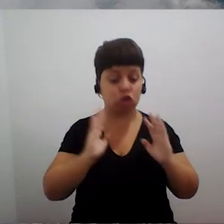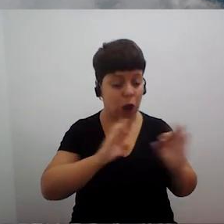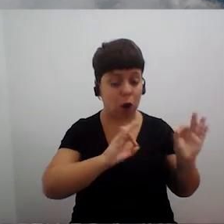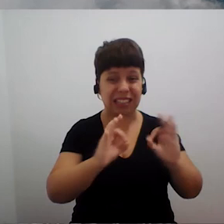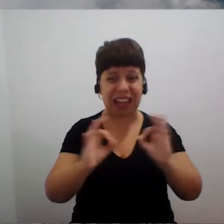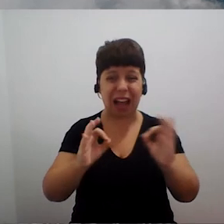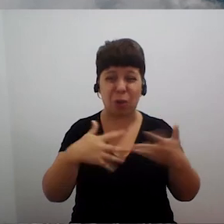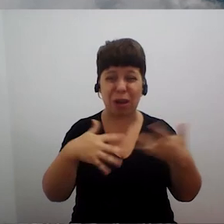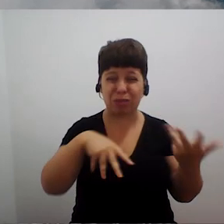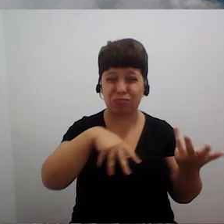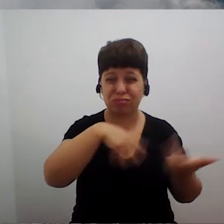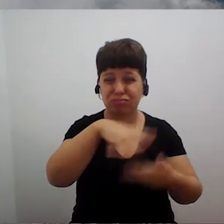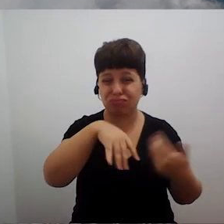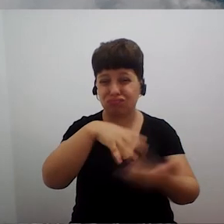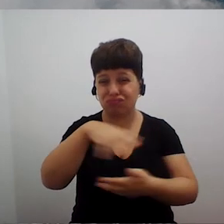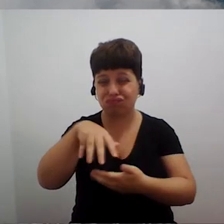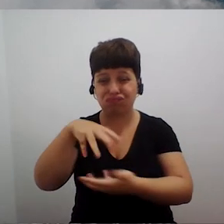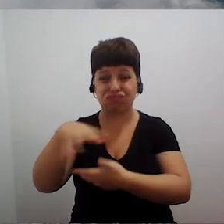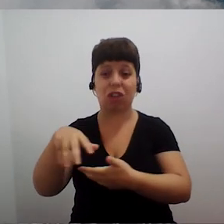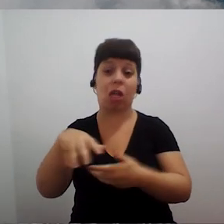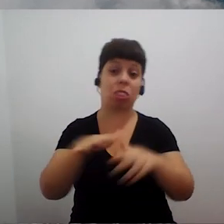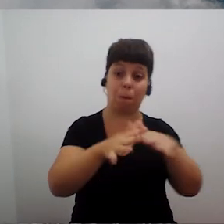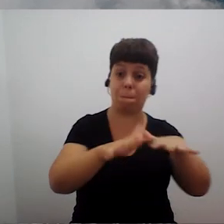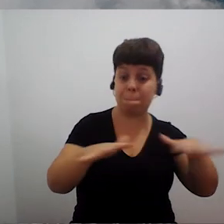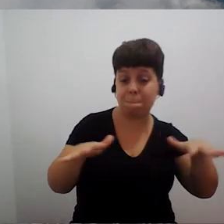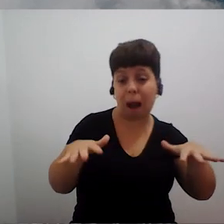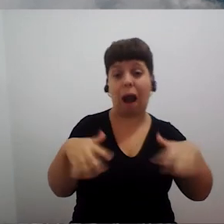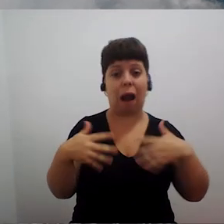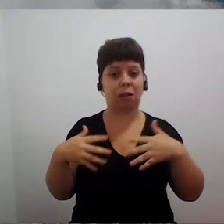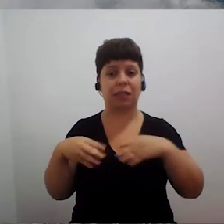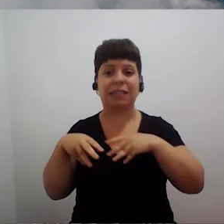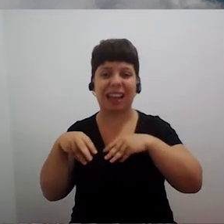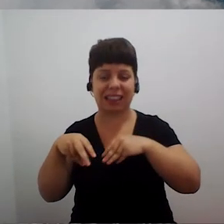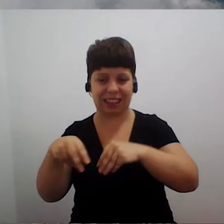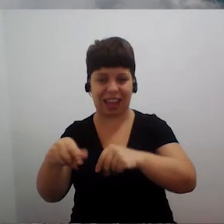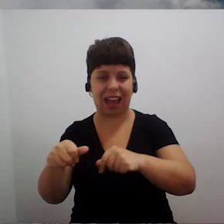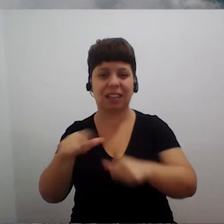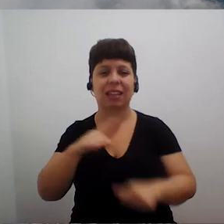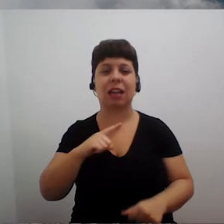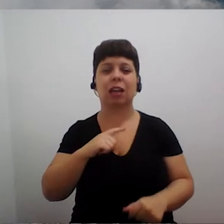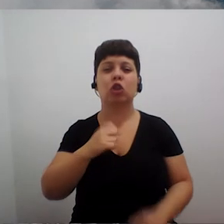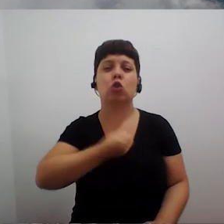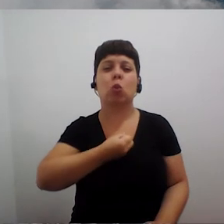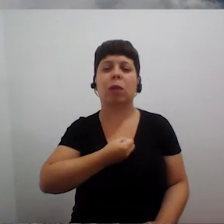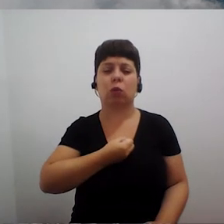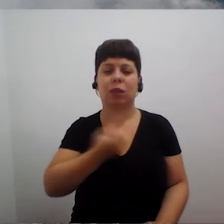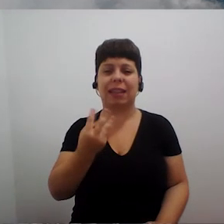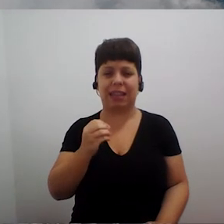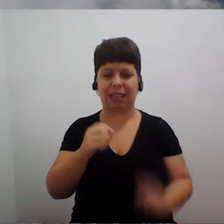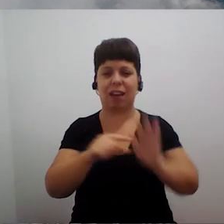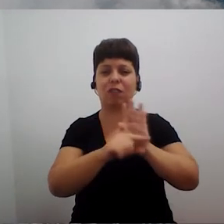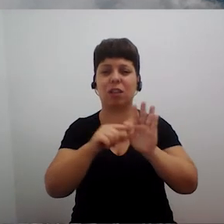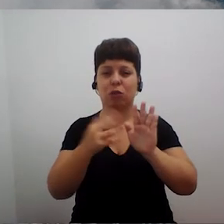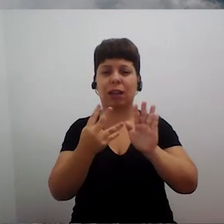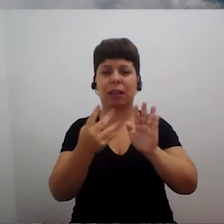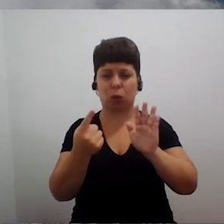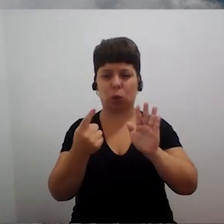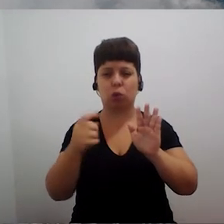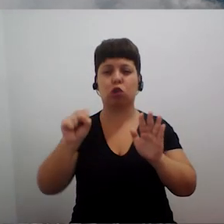a desordem aparece no mar e na terra, como foi citado na sua rata número 30 Versículo 41 quando